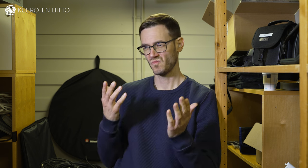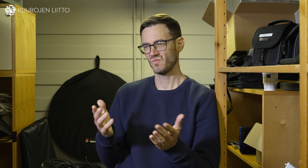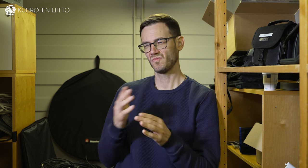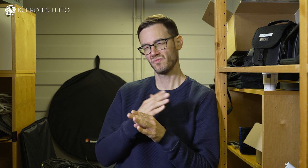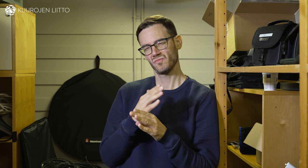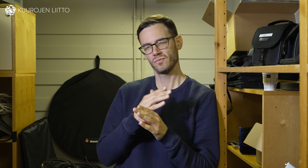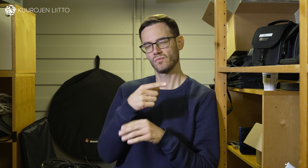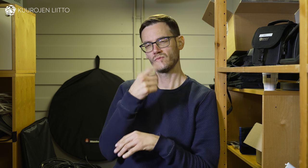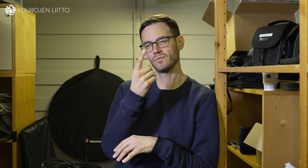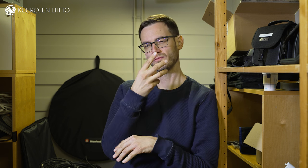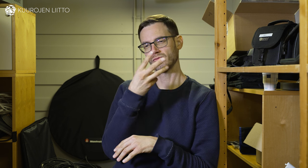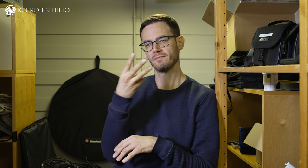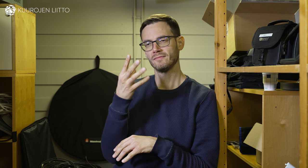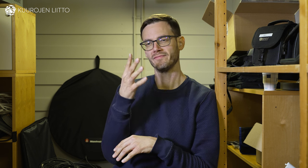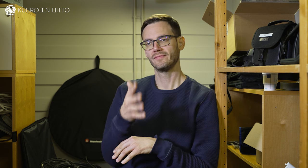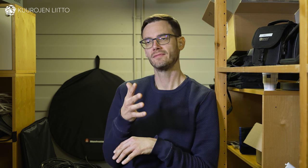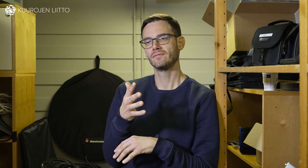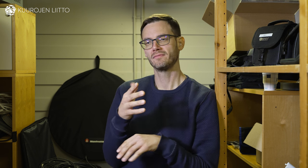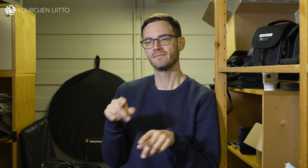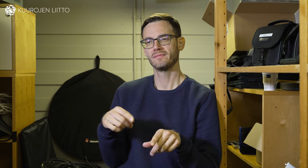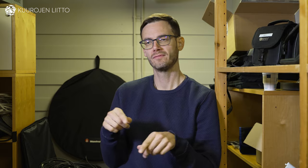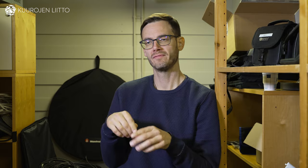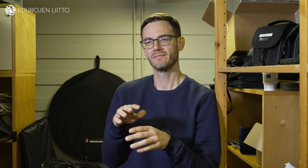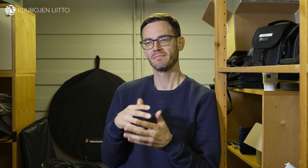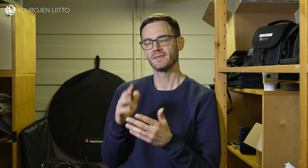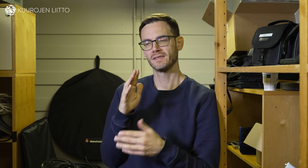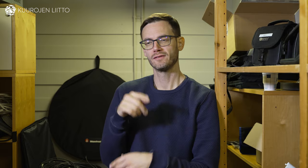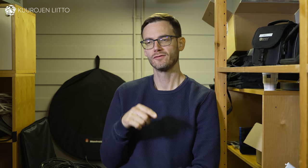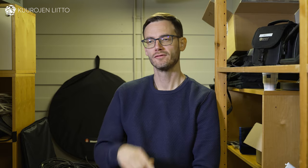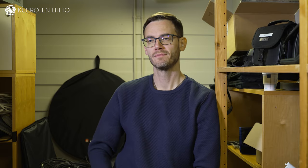Tällä hetkellä Viittomakielisessä kirjastossa on noin 1350 videota.